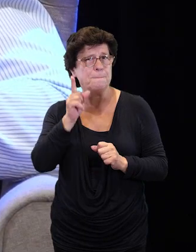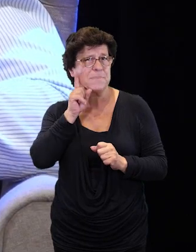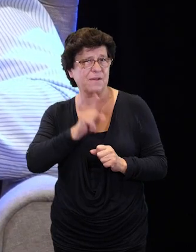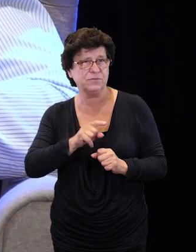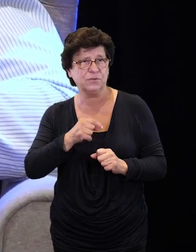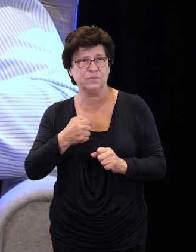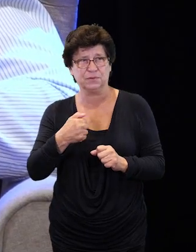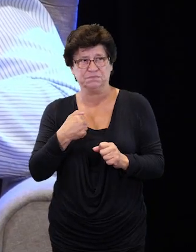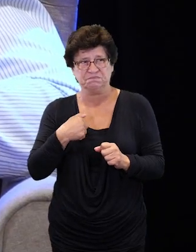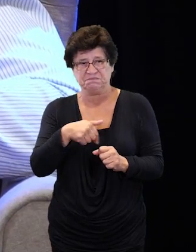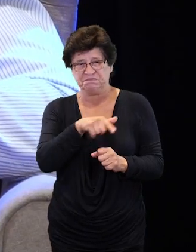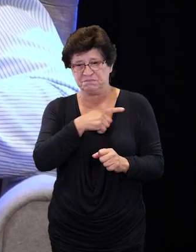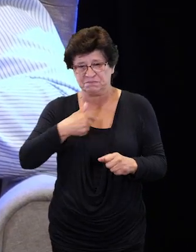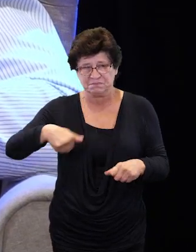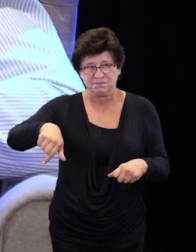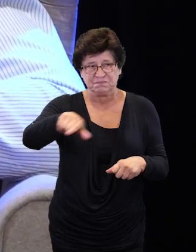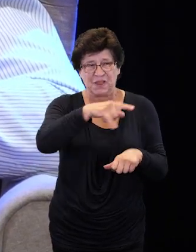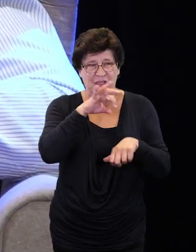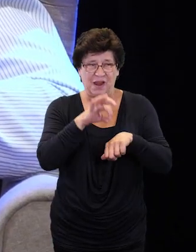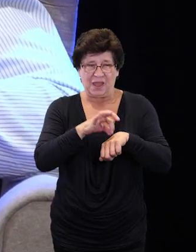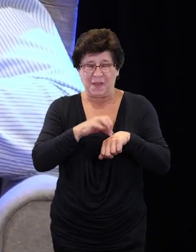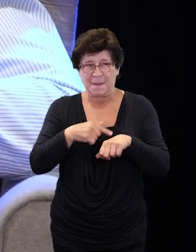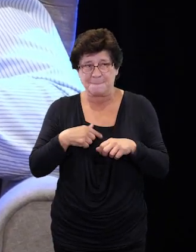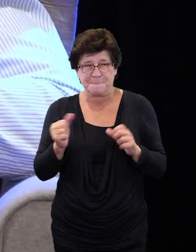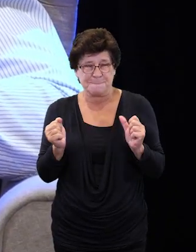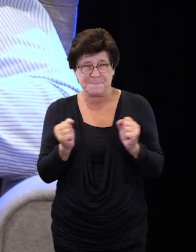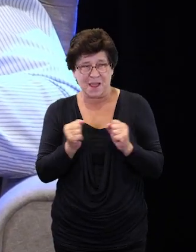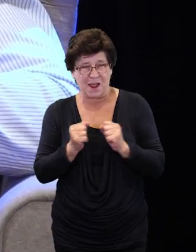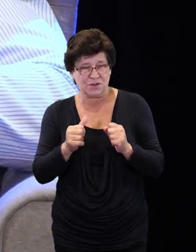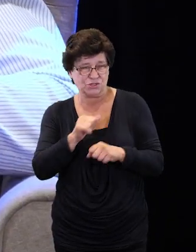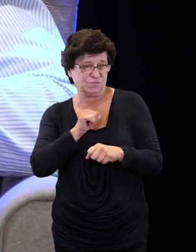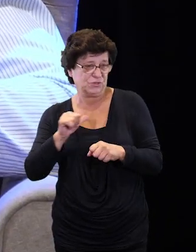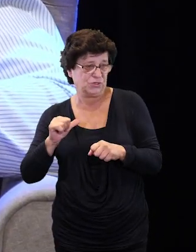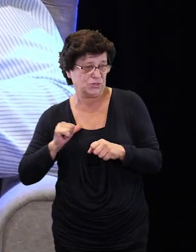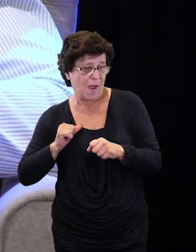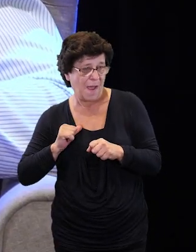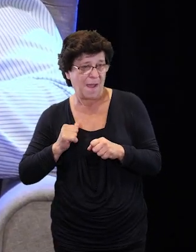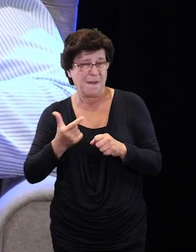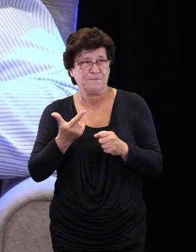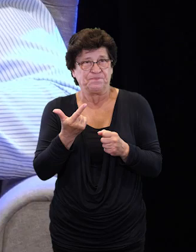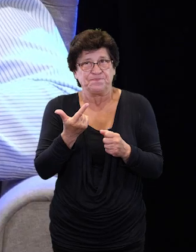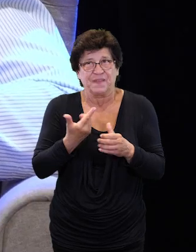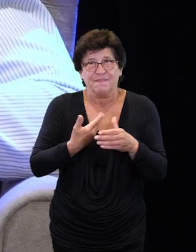baliśmy troszkę się występować, mówić, co myślimy, baliśmy się występować w mediach,